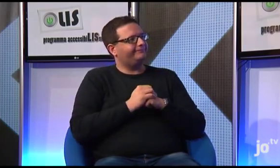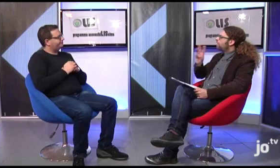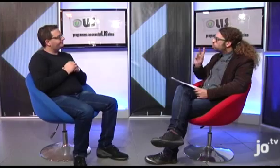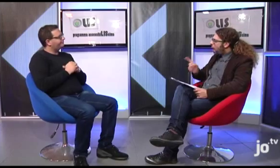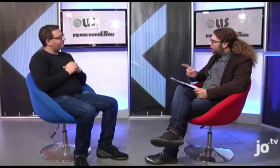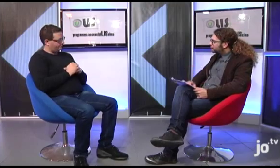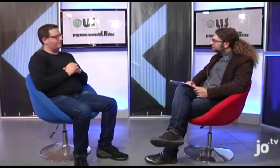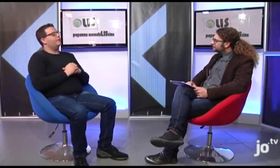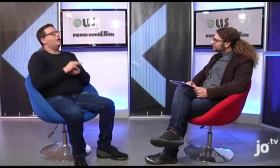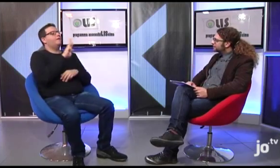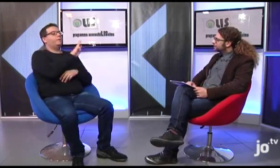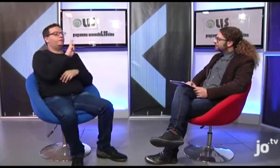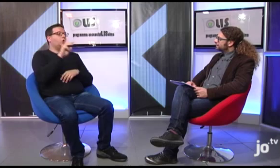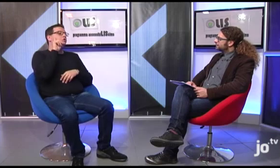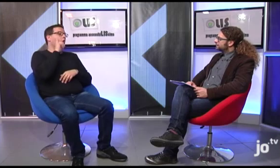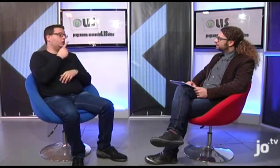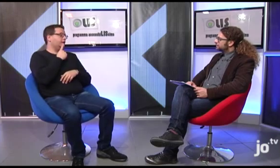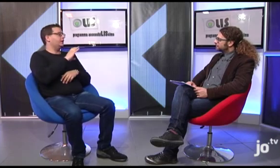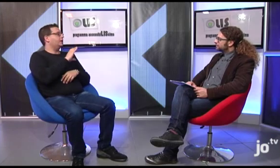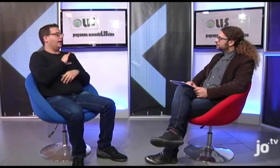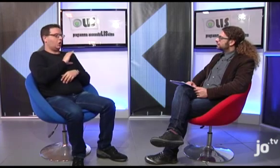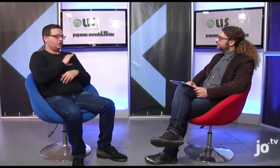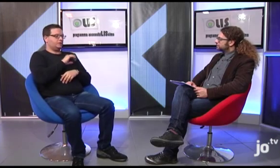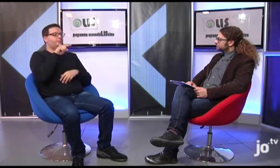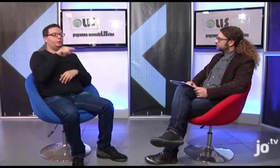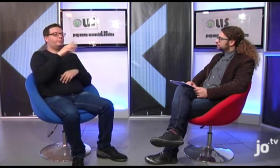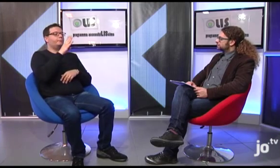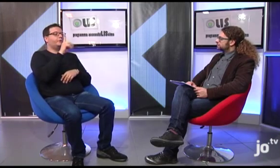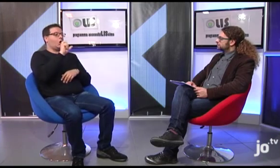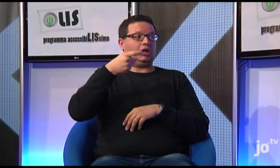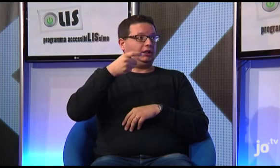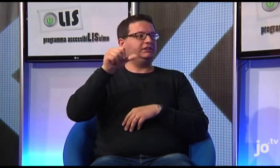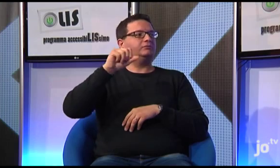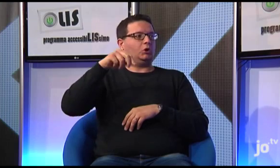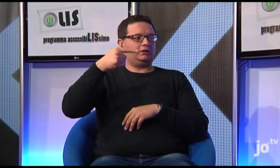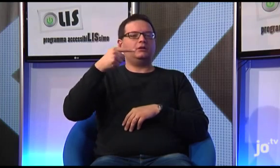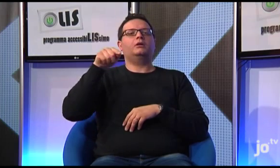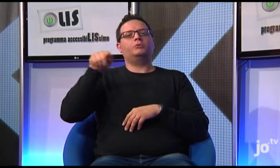Raffaele: qual è l'indirizzo? Davide: www.sordicattolici.blogspot.com